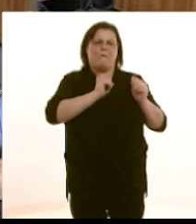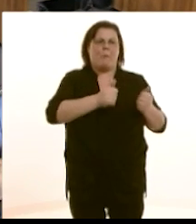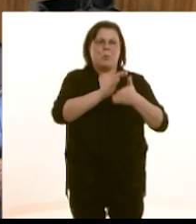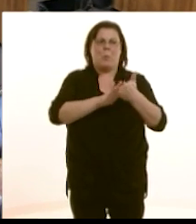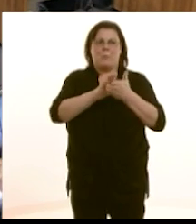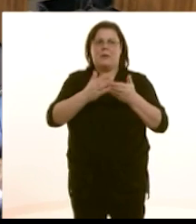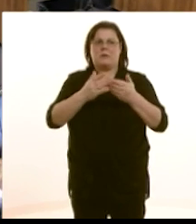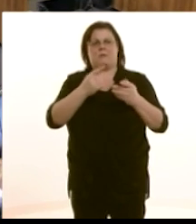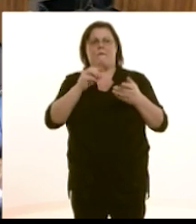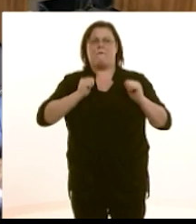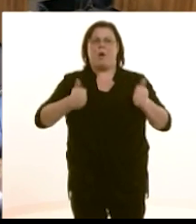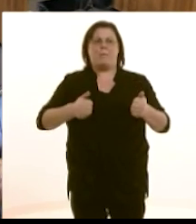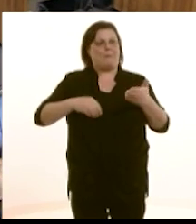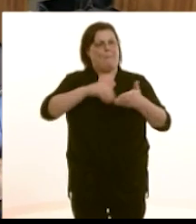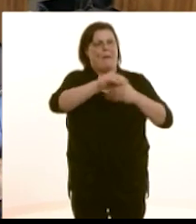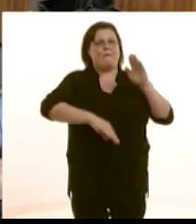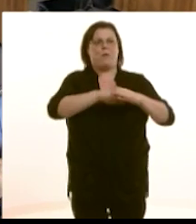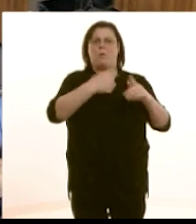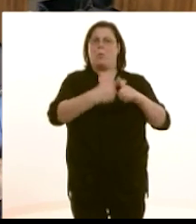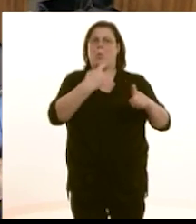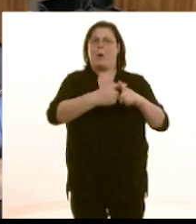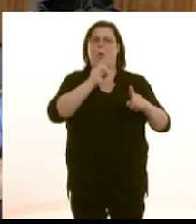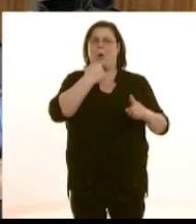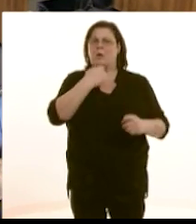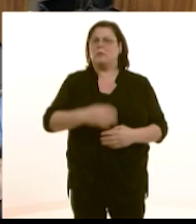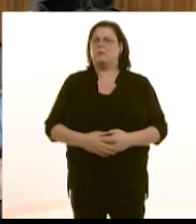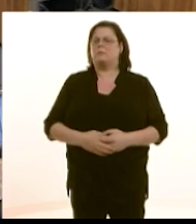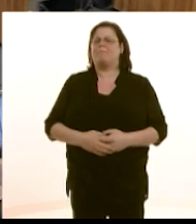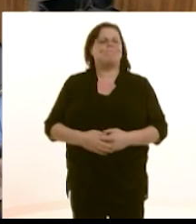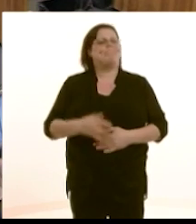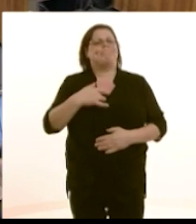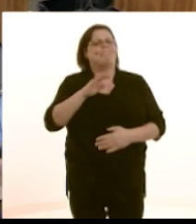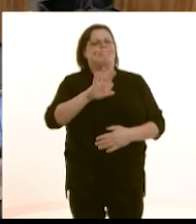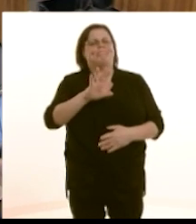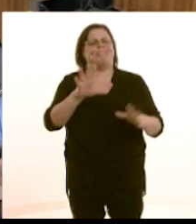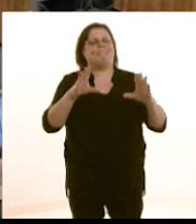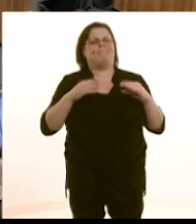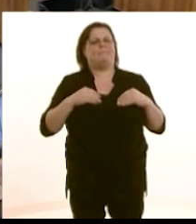Carwyn Jones: Na, nid wyf yn derbyn hynny, wrth gofioír ffaith bod mwy o ganran o ffermwyr